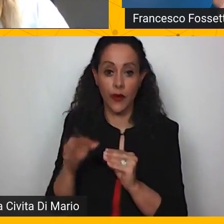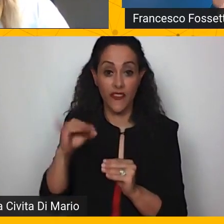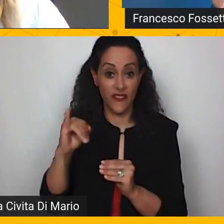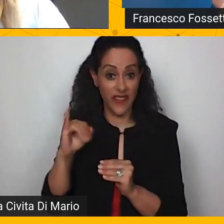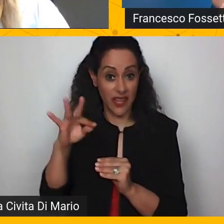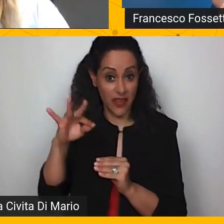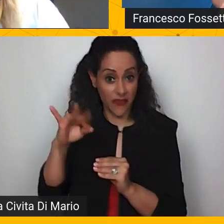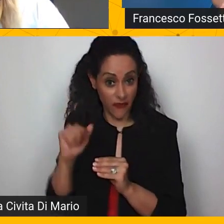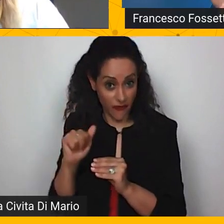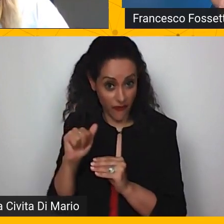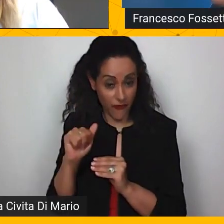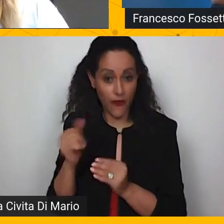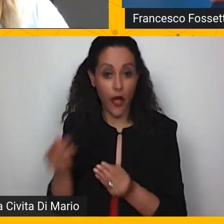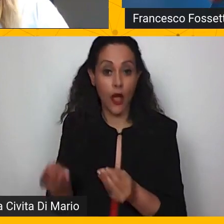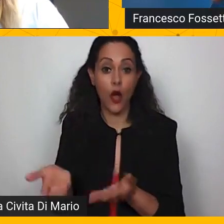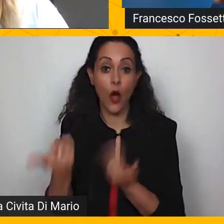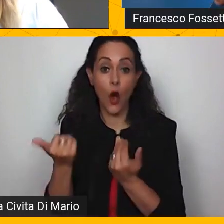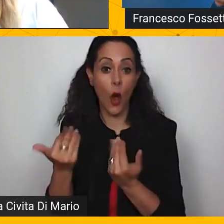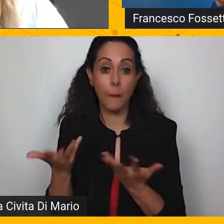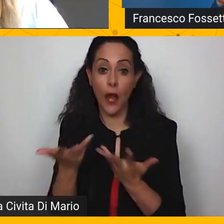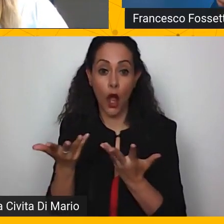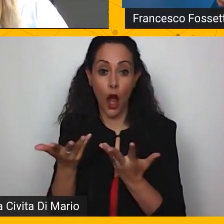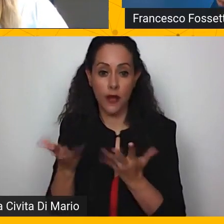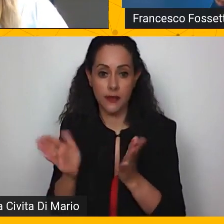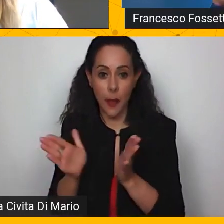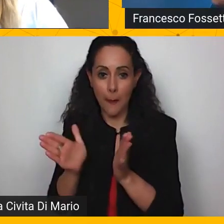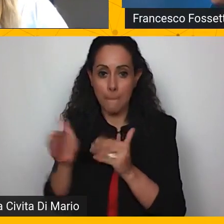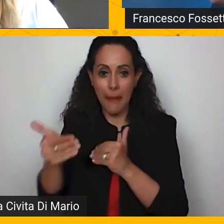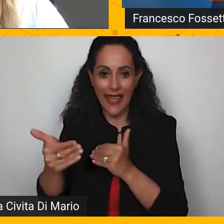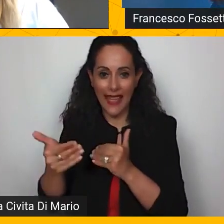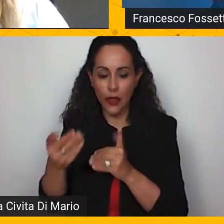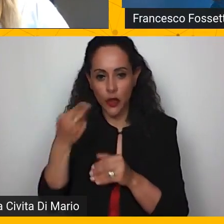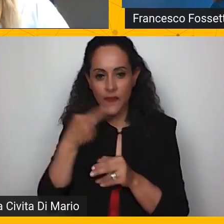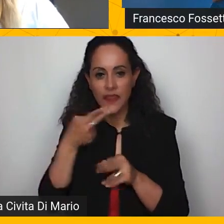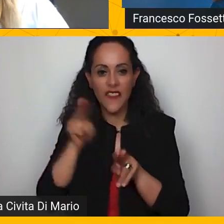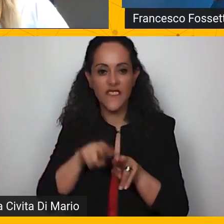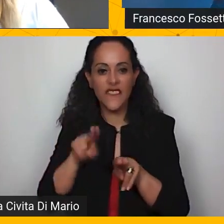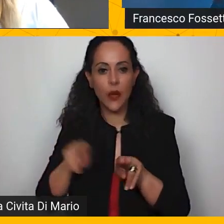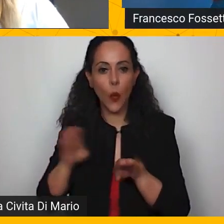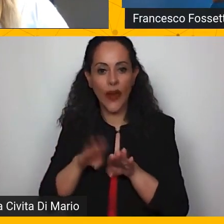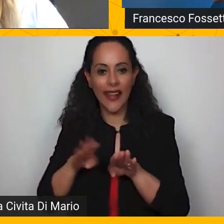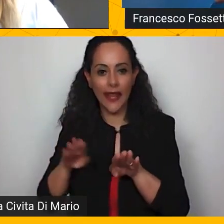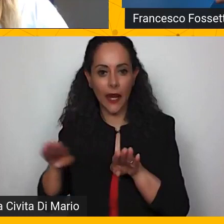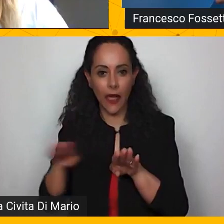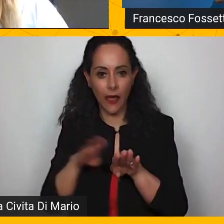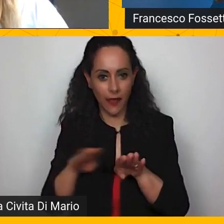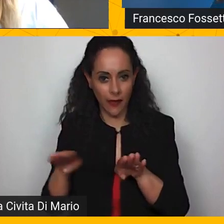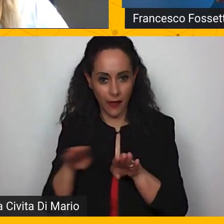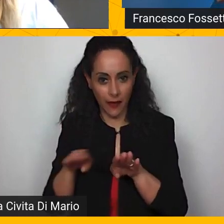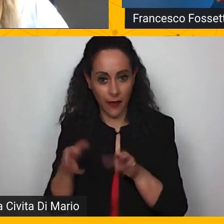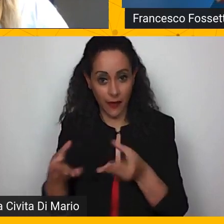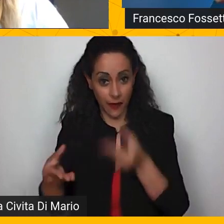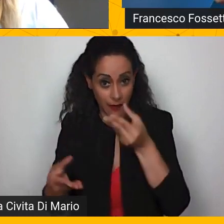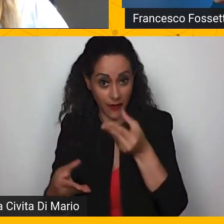si acquista nel caso di FIFA? Si acquistano eh delle dei pacchetti di figurine